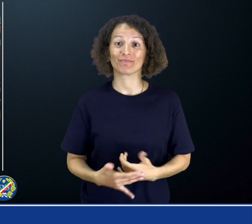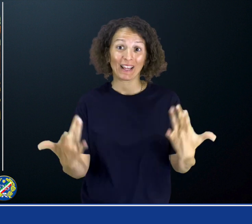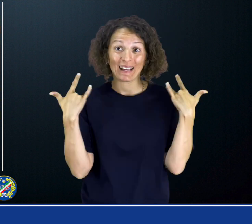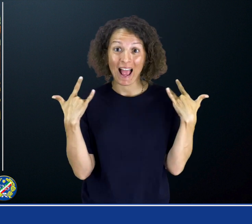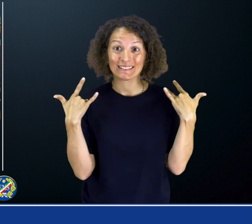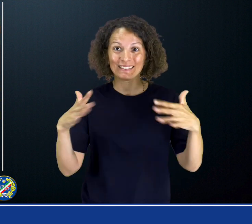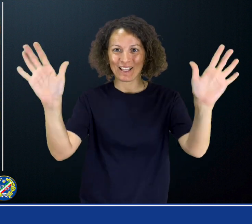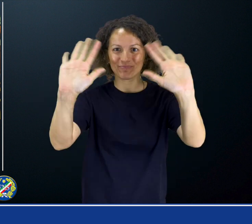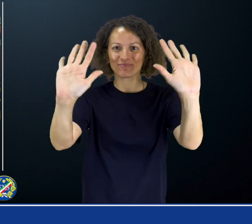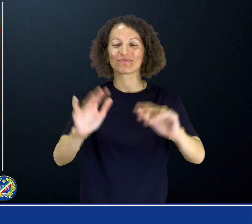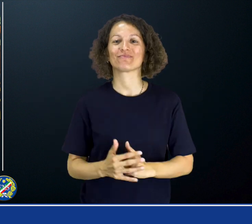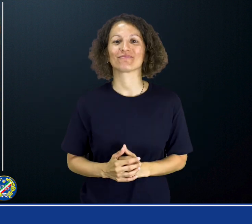Grazie e ciao